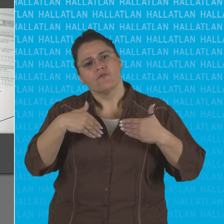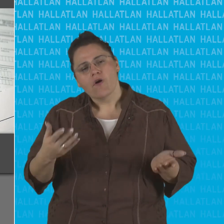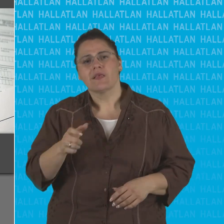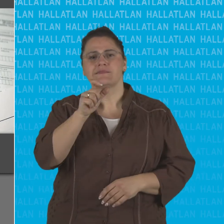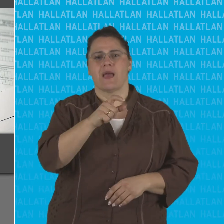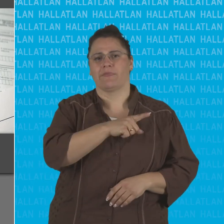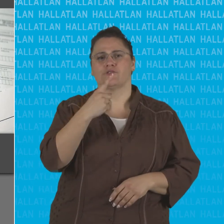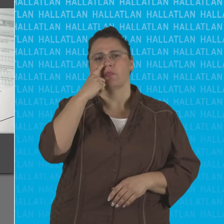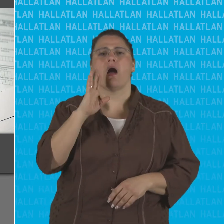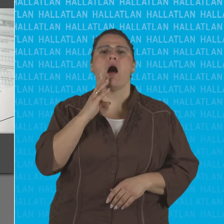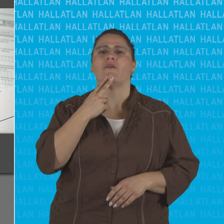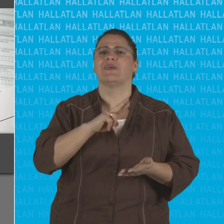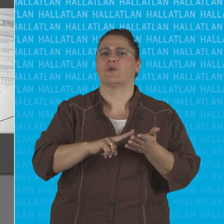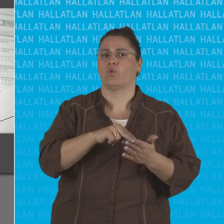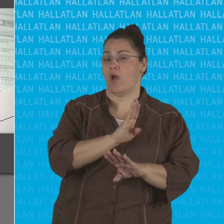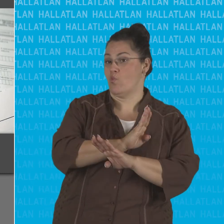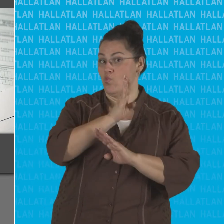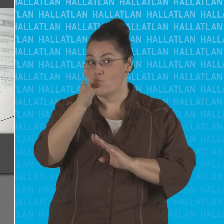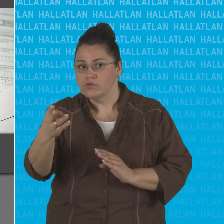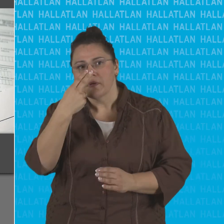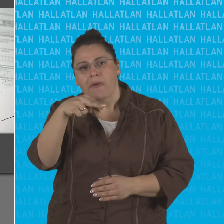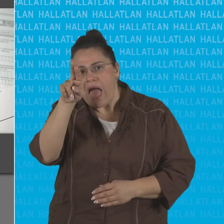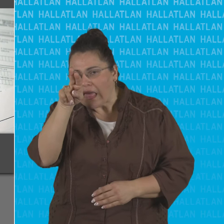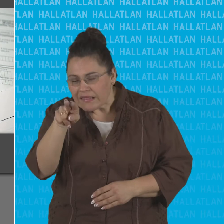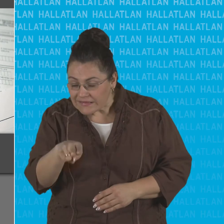vagy akár személyesen megnézhetik a NAV ügyfélszolgálatán a hivatal által készített bevallást.